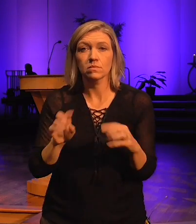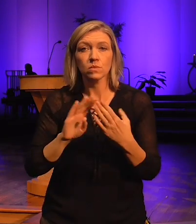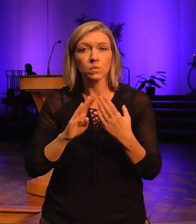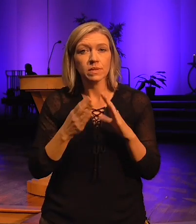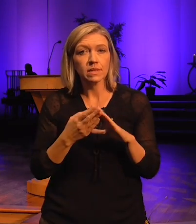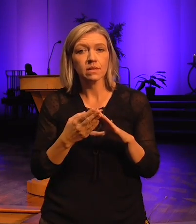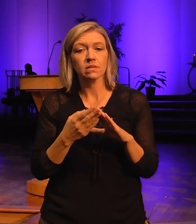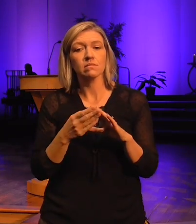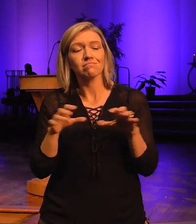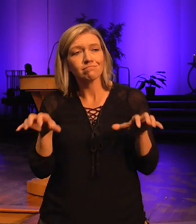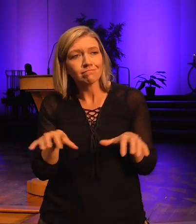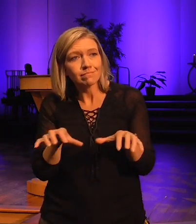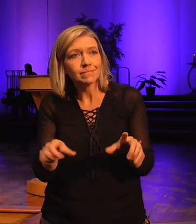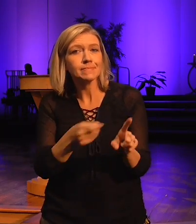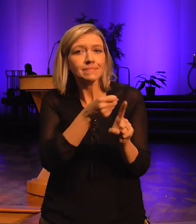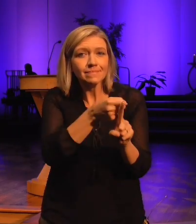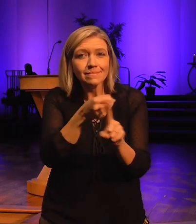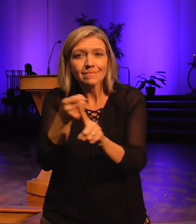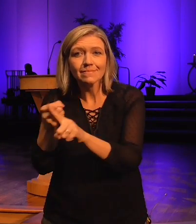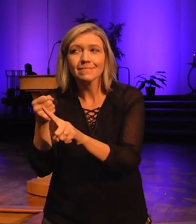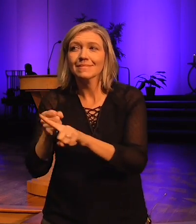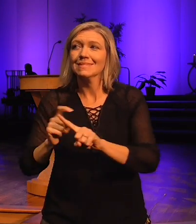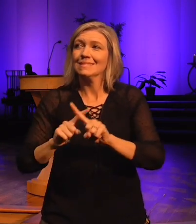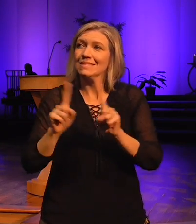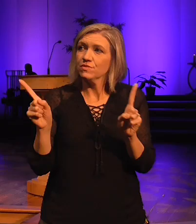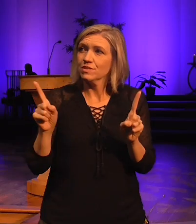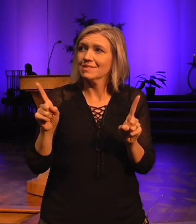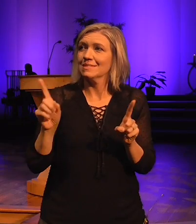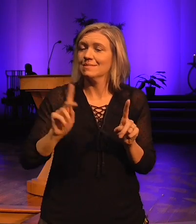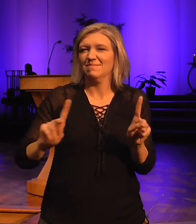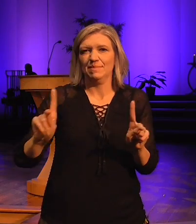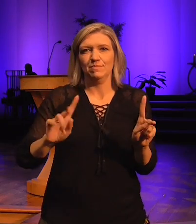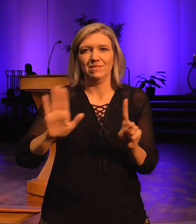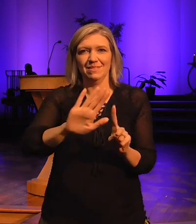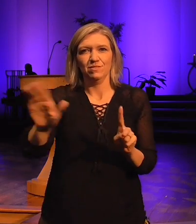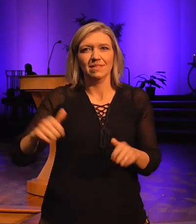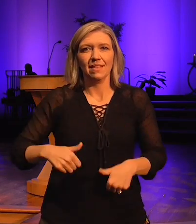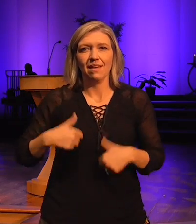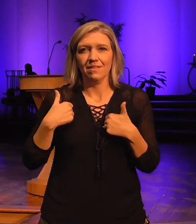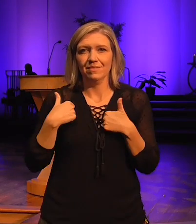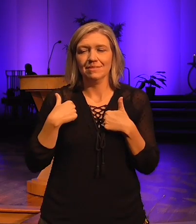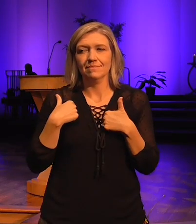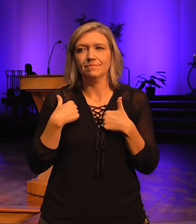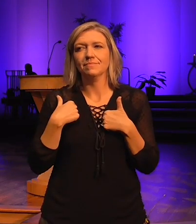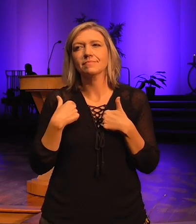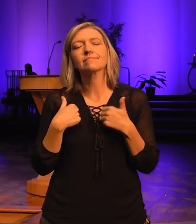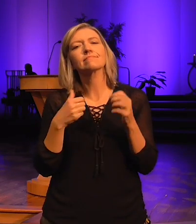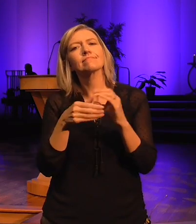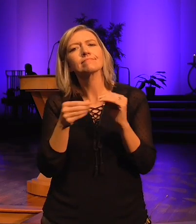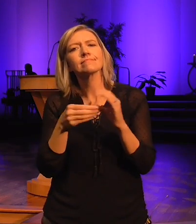comunidad por toda la diferencia que marcamos en la vida de las personas. Digo unas palabras de agradecimiento para el Dr. Roger